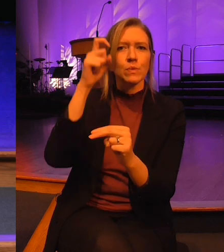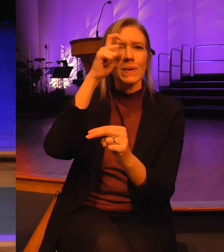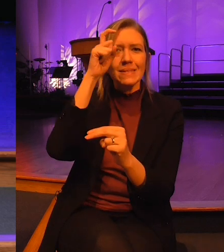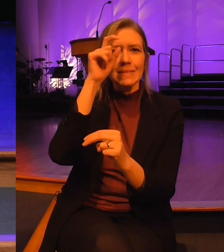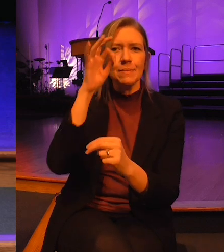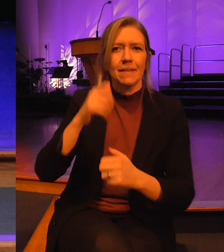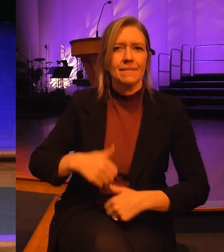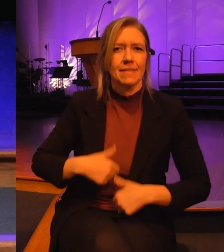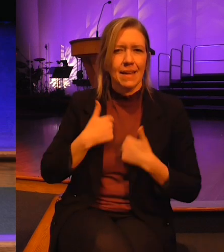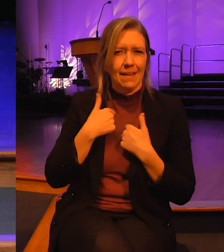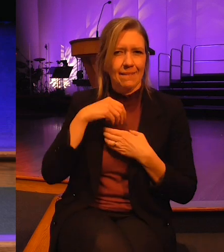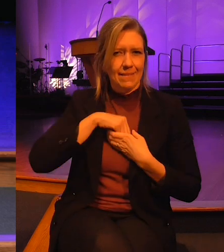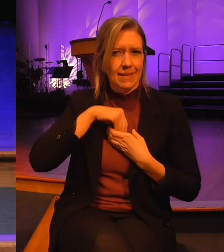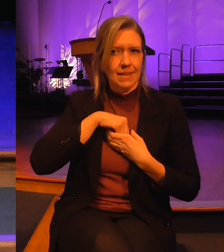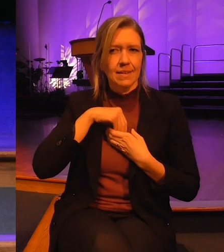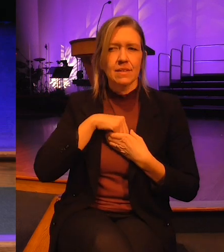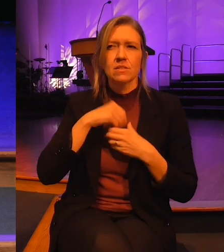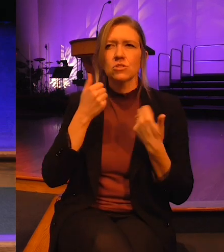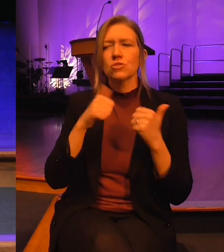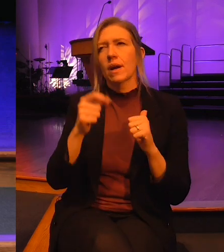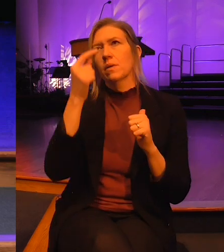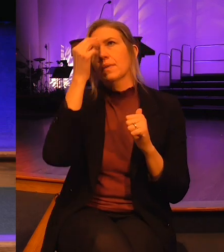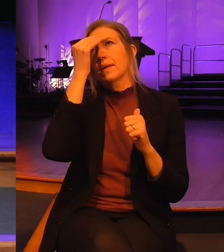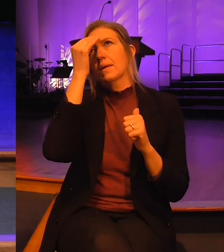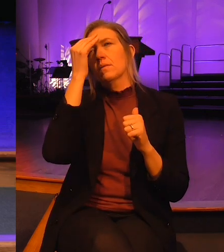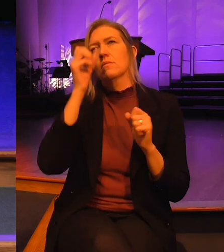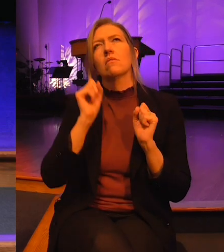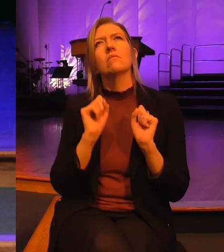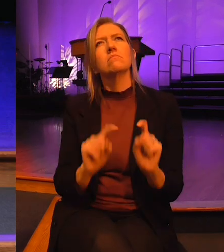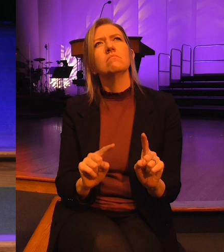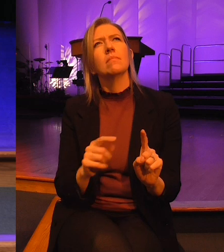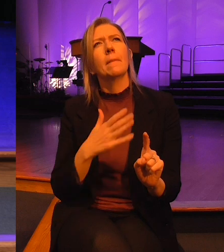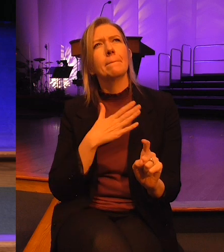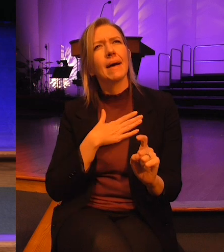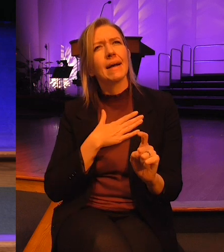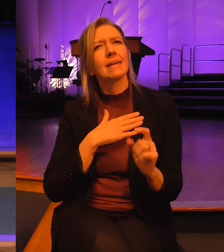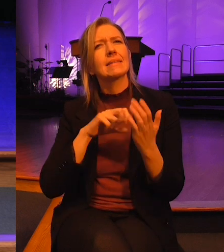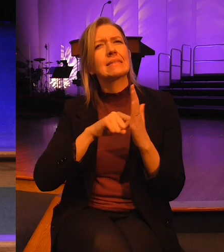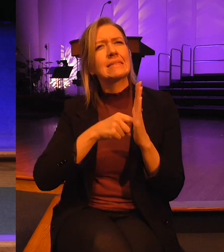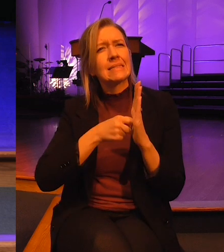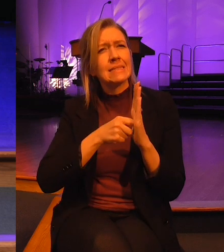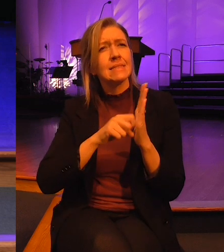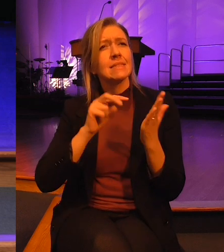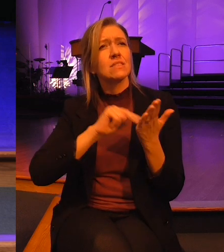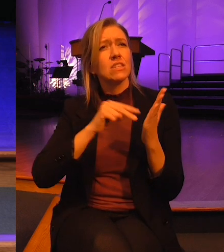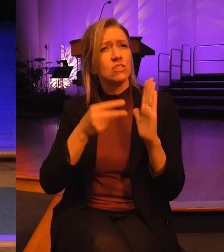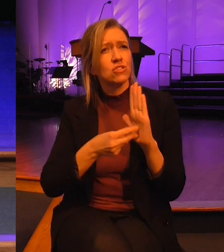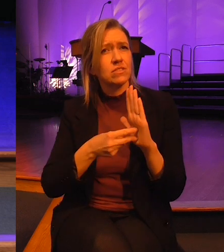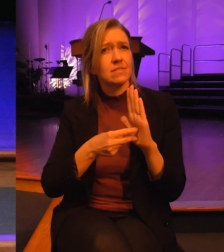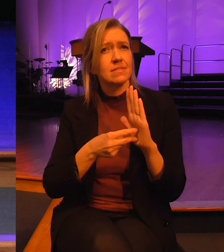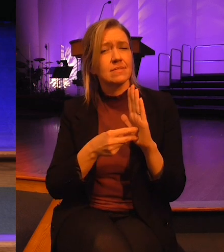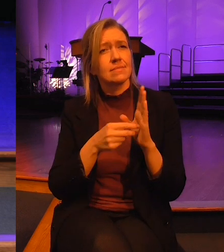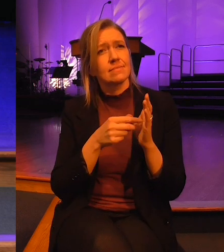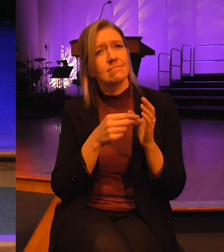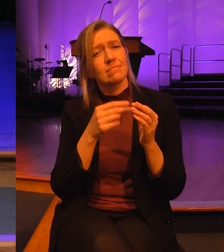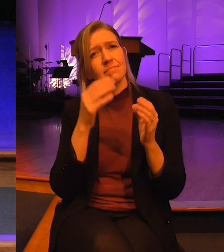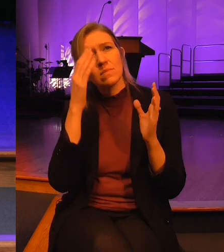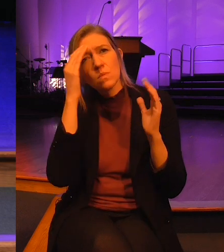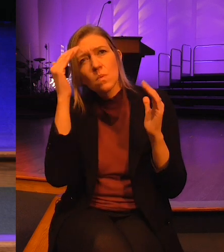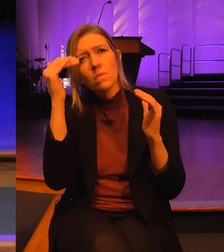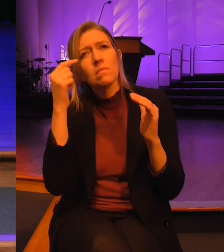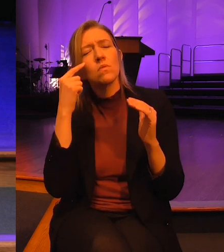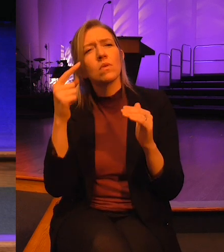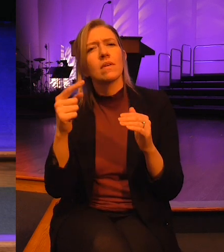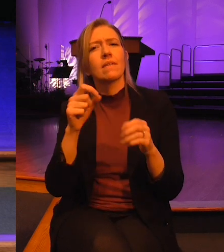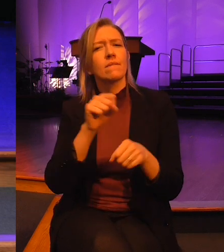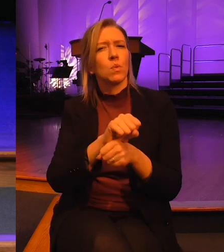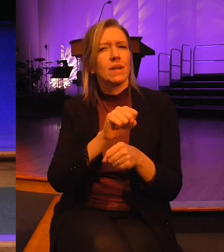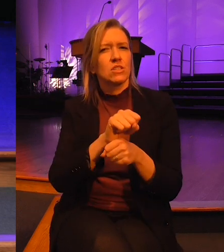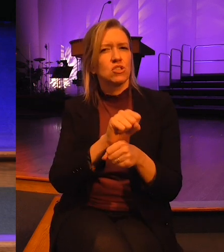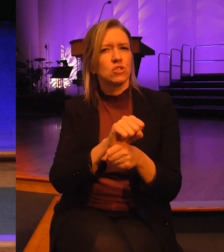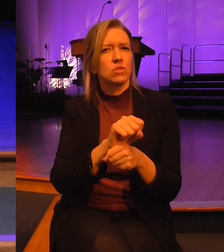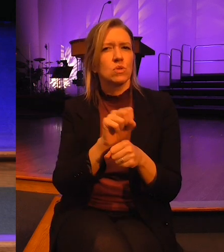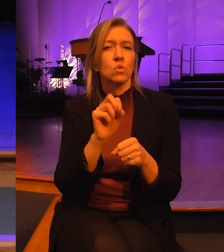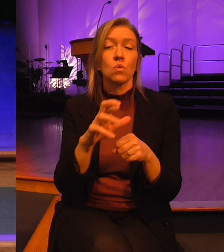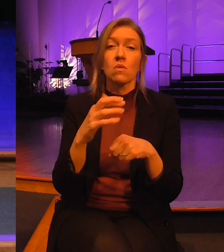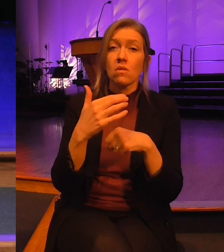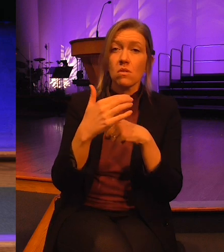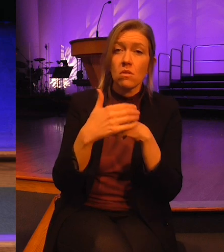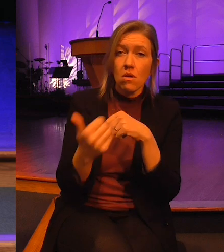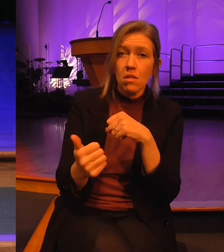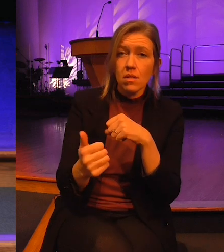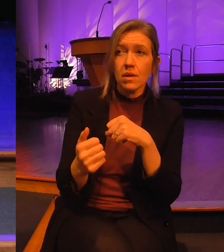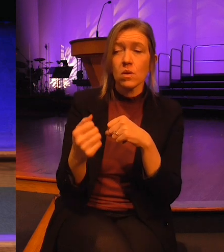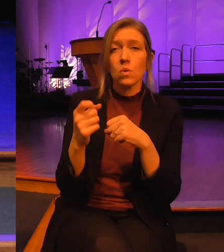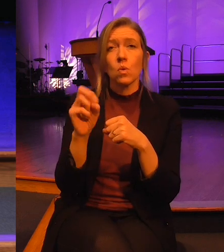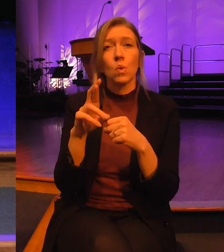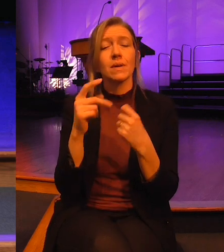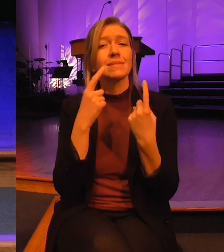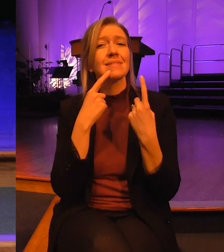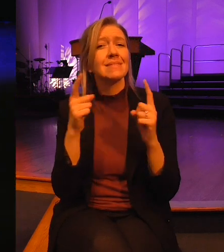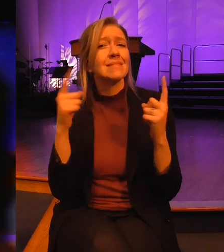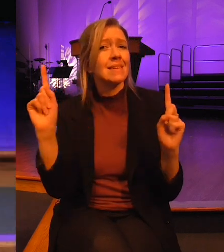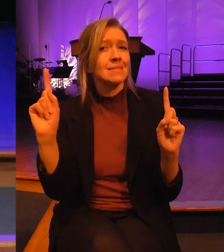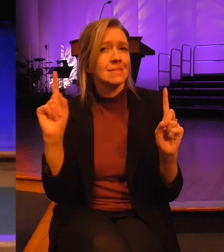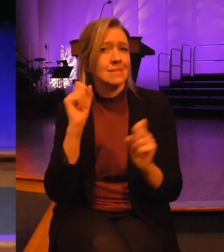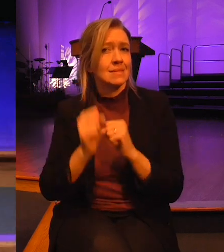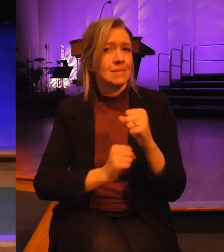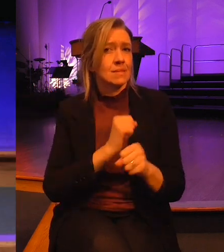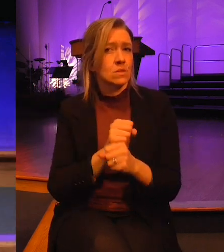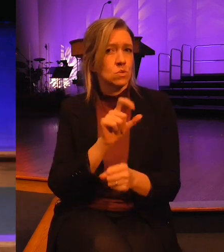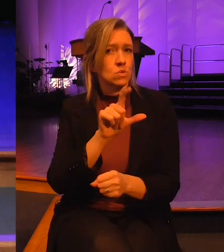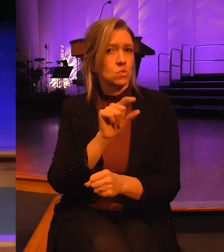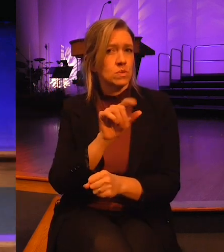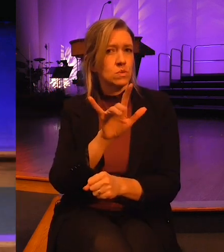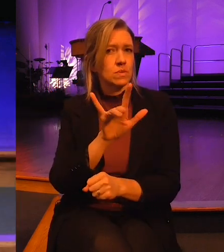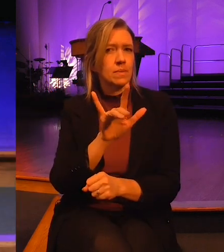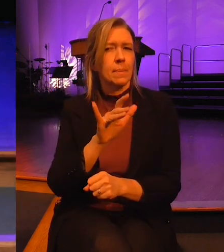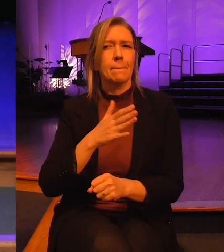es mi intención clave para la vocación o el llamado o el éxito en 20125. es mi intención clave para